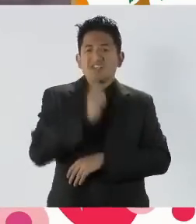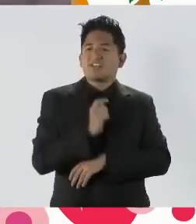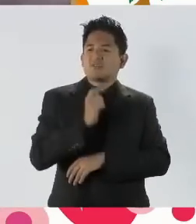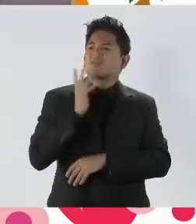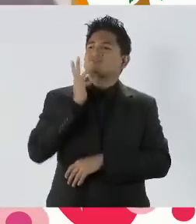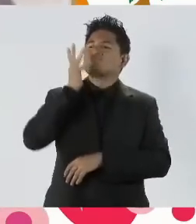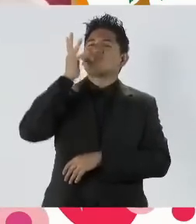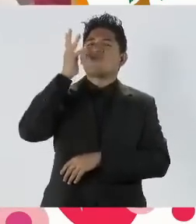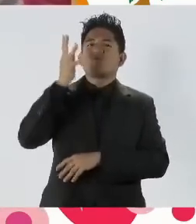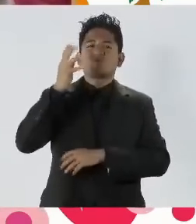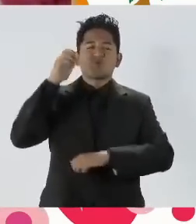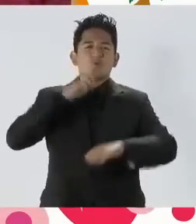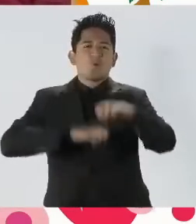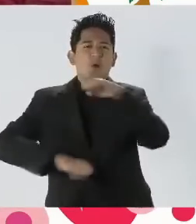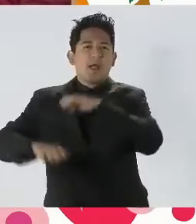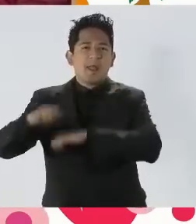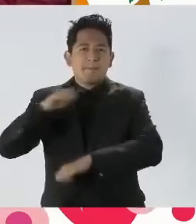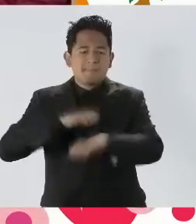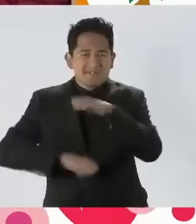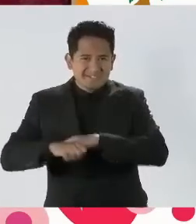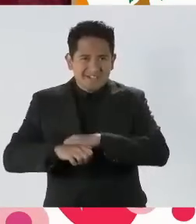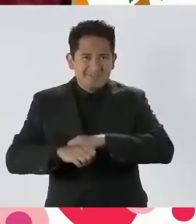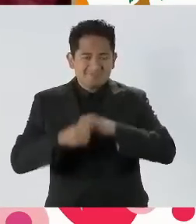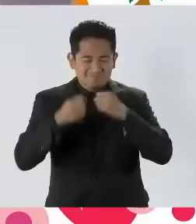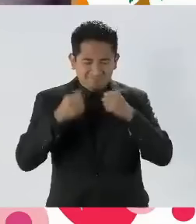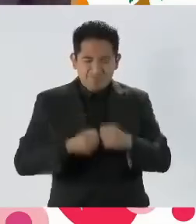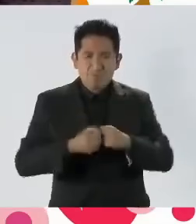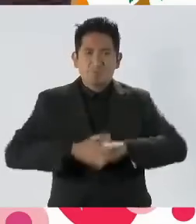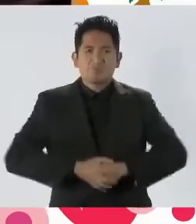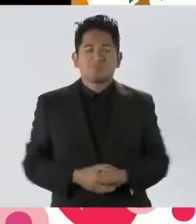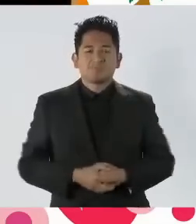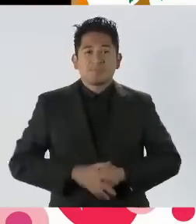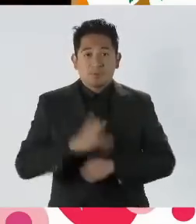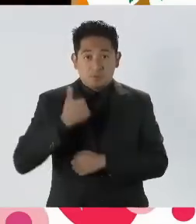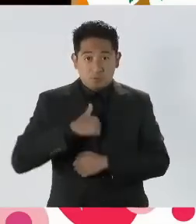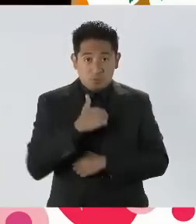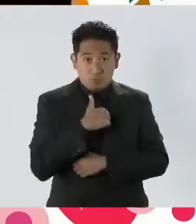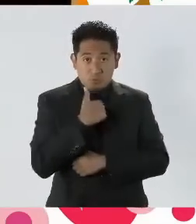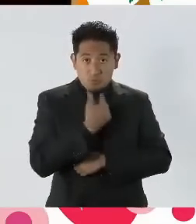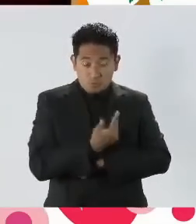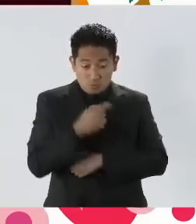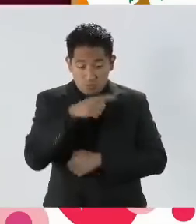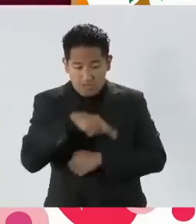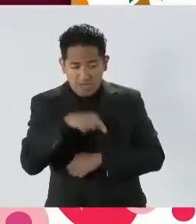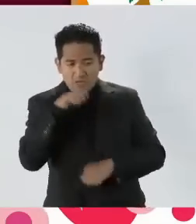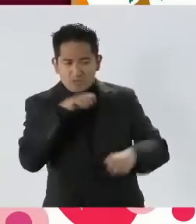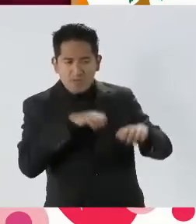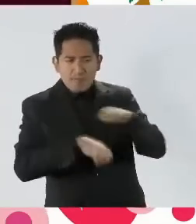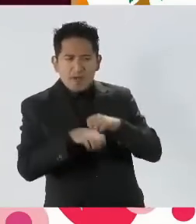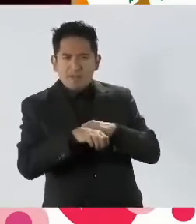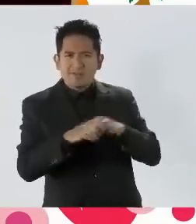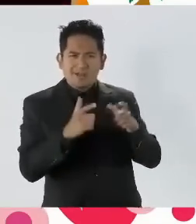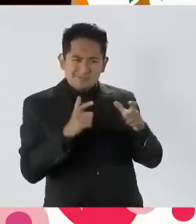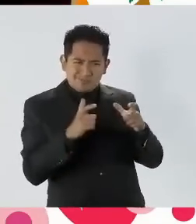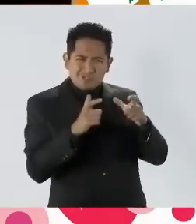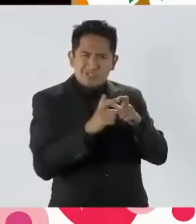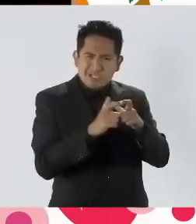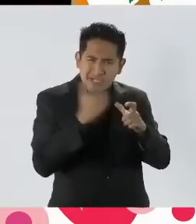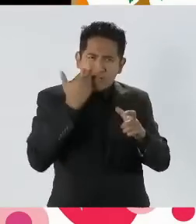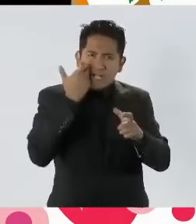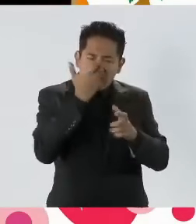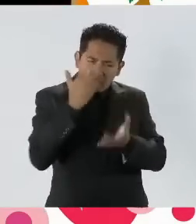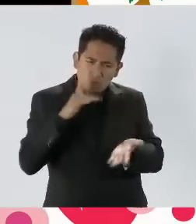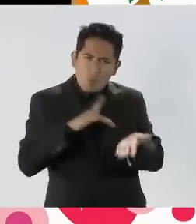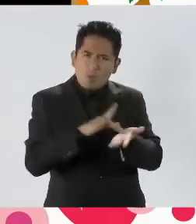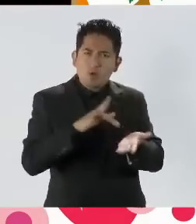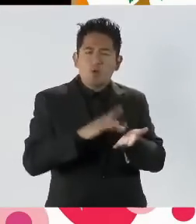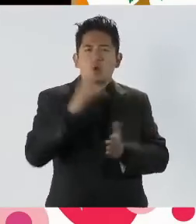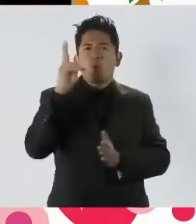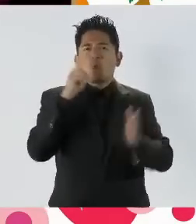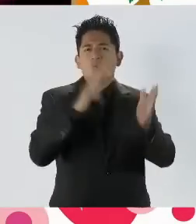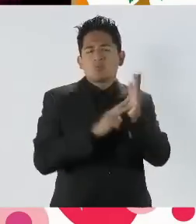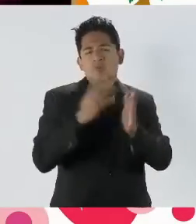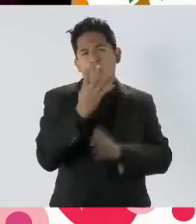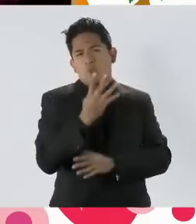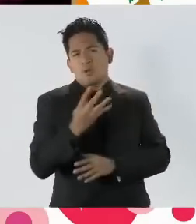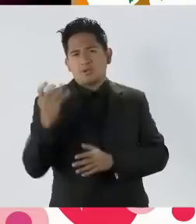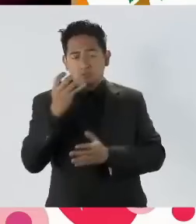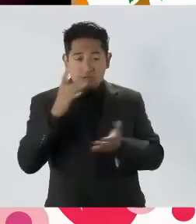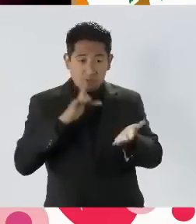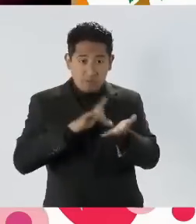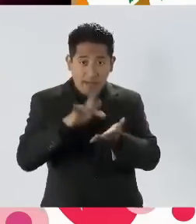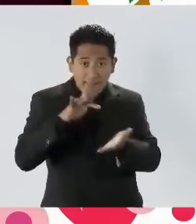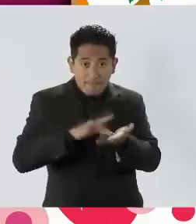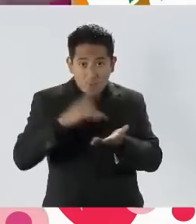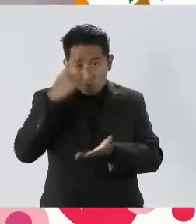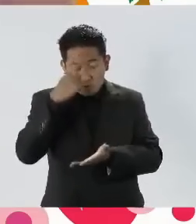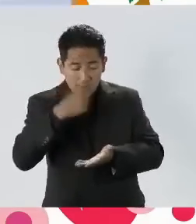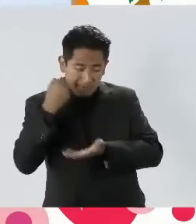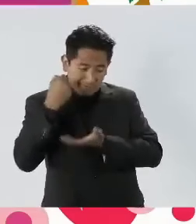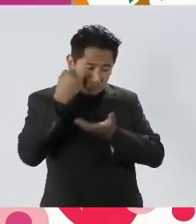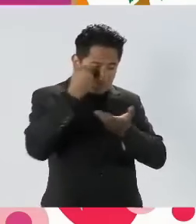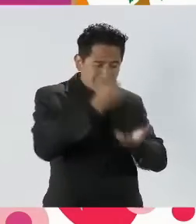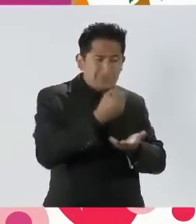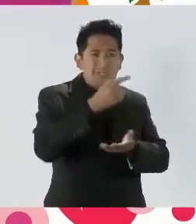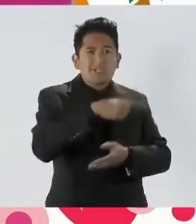buscamos apoyarlos en este año en estos 100 días apoyamos con 2400 apoyos a los emprendedores vamos